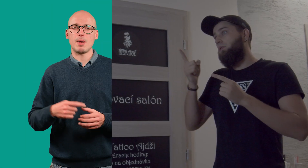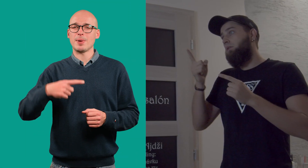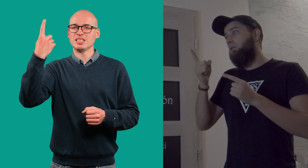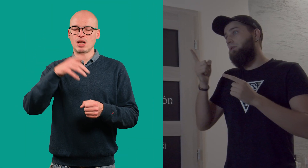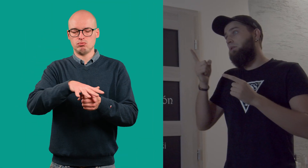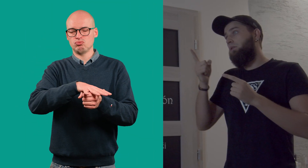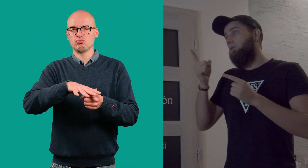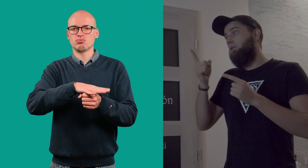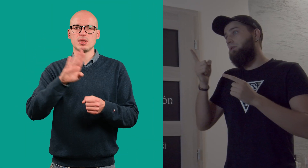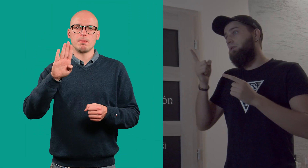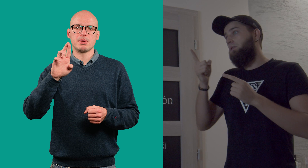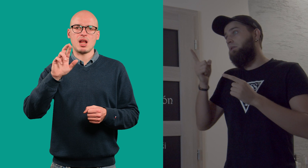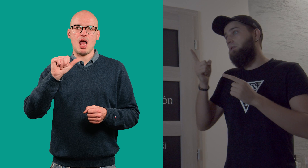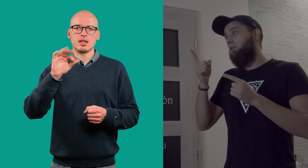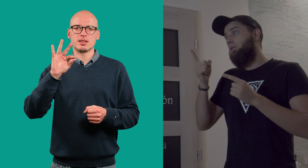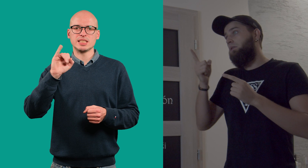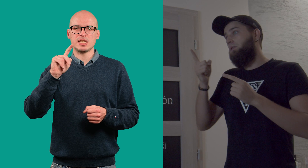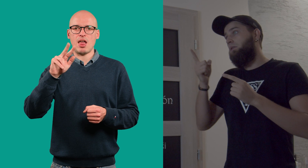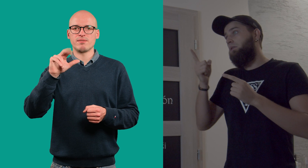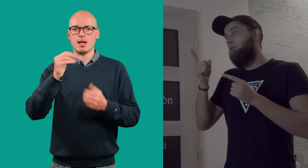Meestal werkt Branislav rond Bratislava en soms gaat hij naar meer afgelegen plaatsen. Als hij ver weg moet, moet er vervoer geregeld worden.